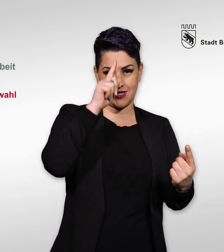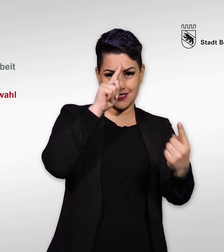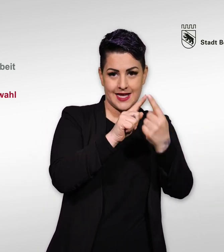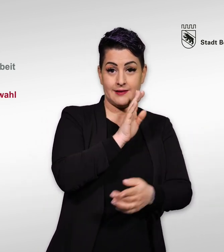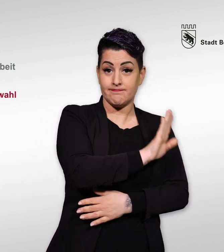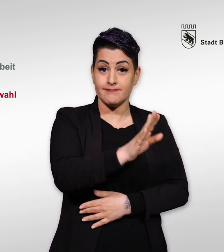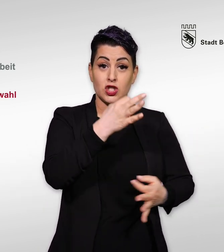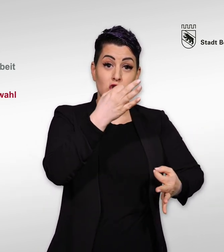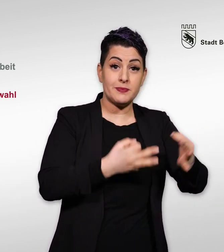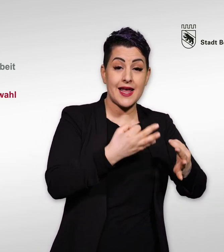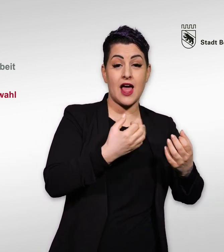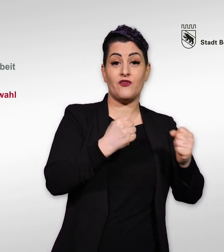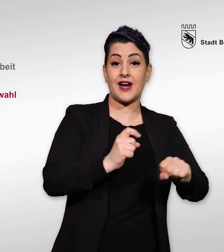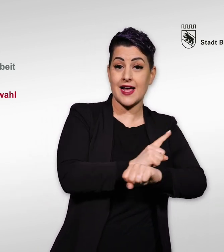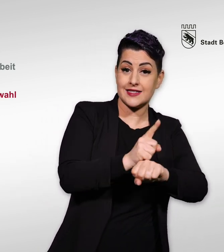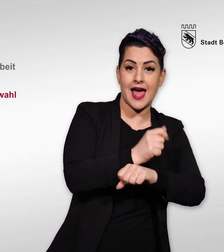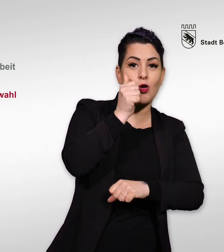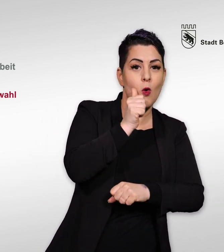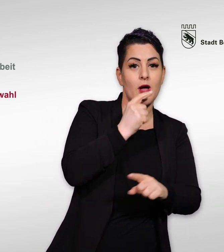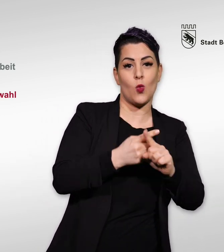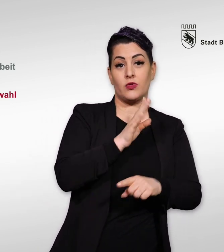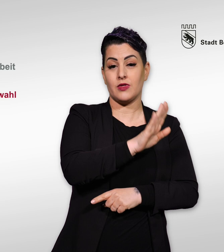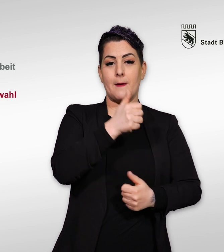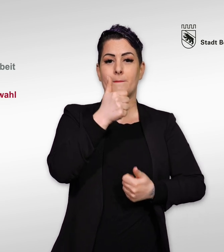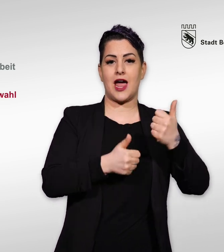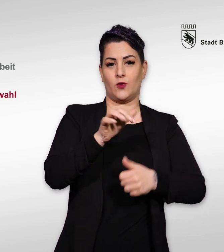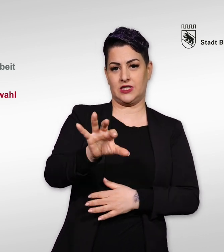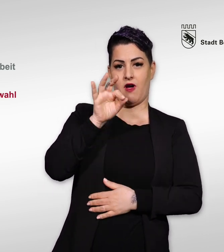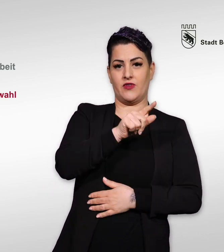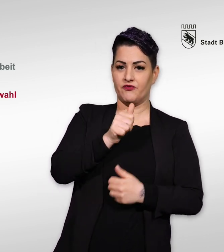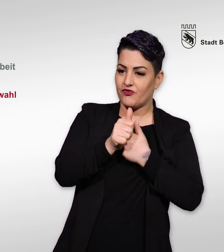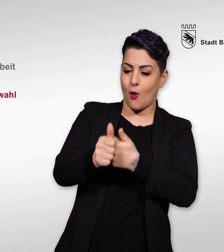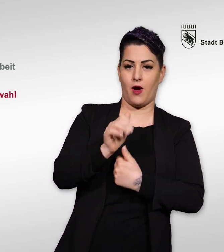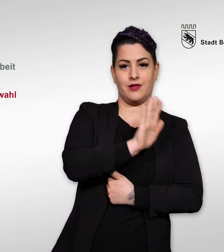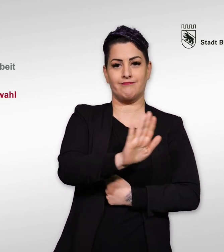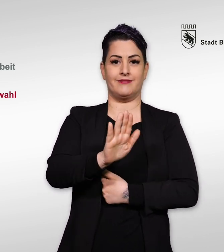die Wahl ihrer Spiele, Freizeitbeschäftigungen und ihre Berufswahl gestützt